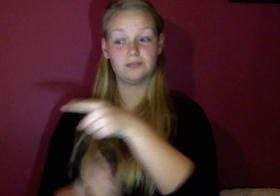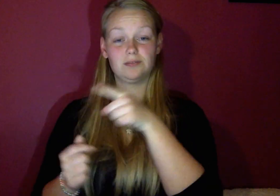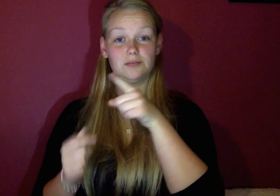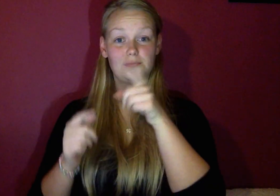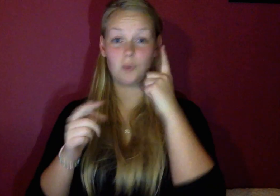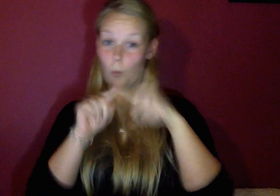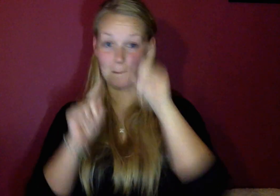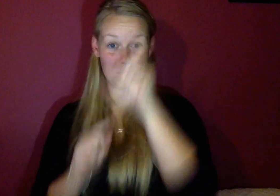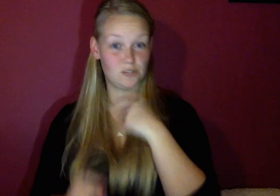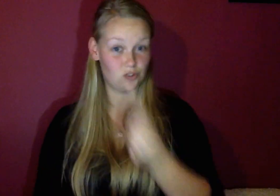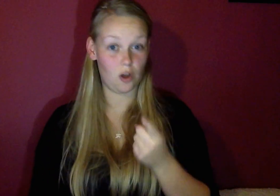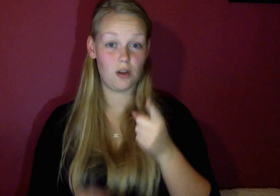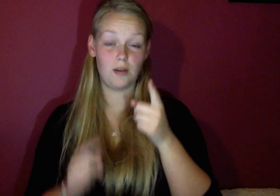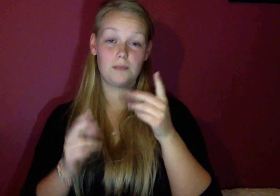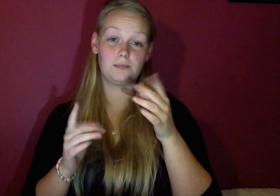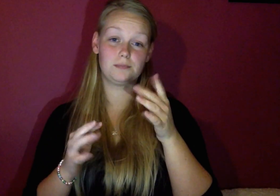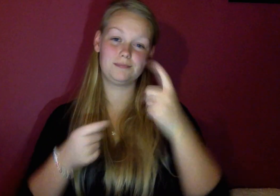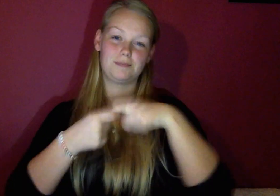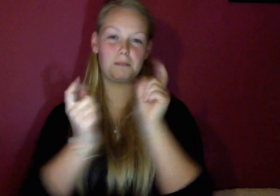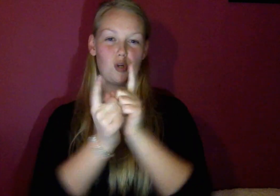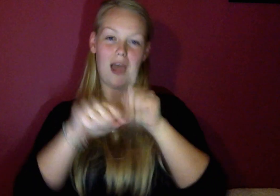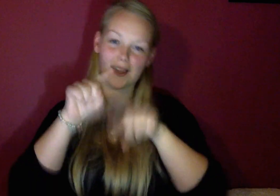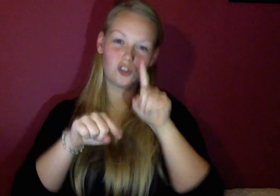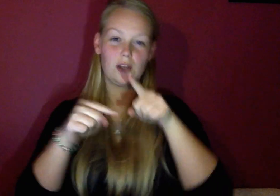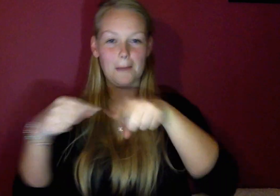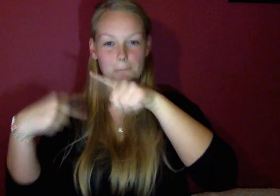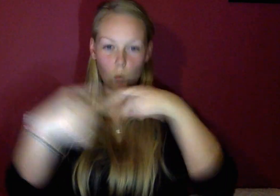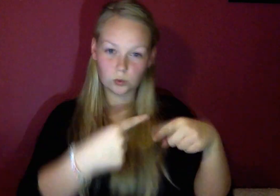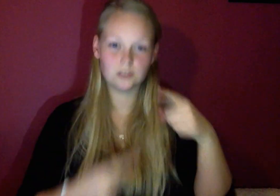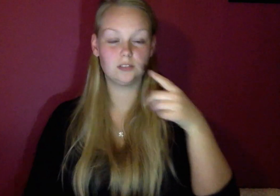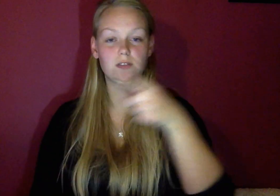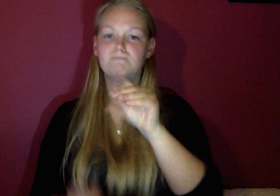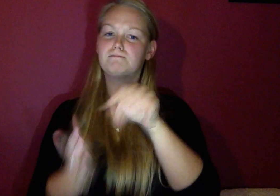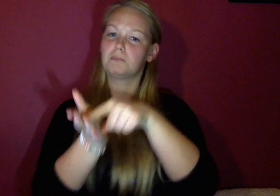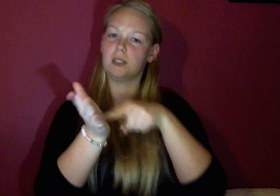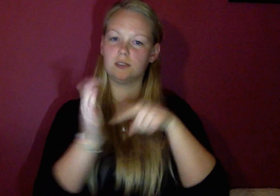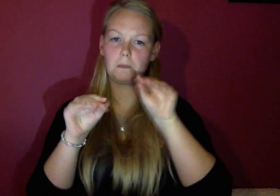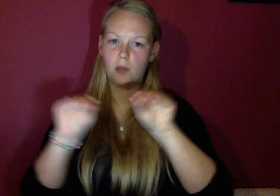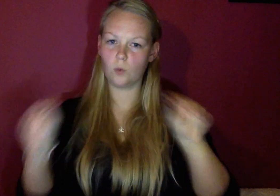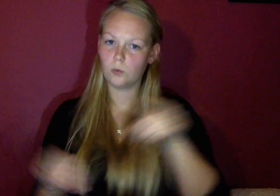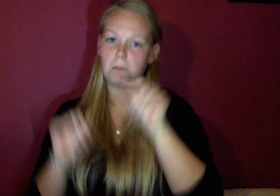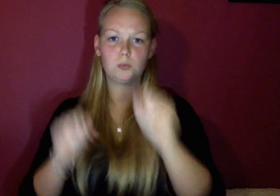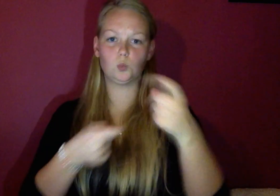Ja, och det där när audionomen sa processen om anhöriga och så vidare... att specialpedagoger